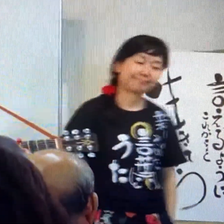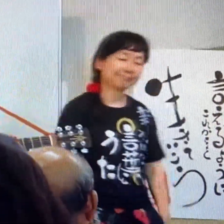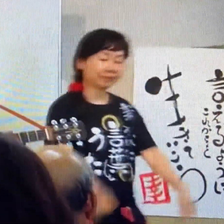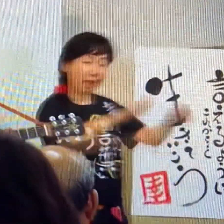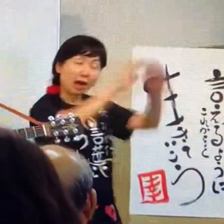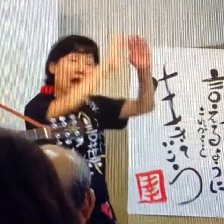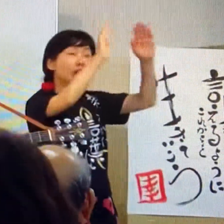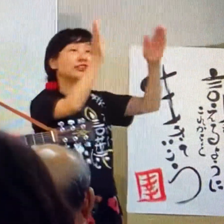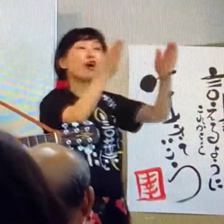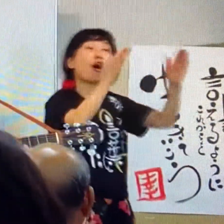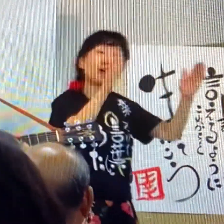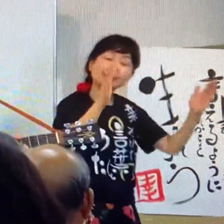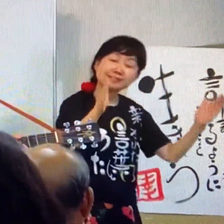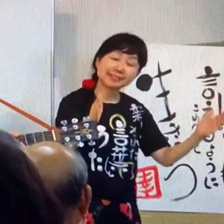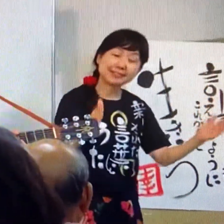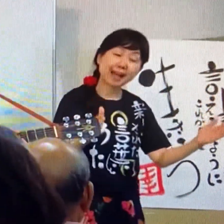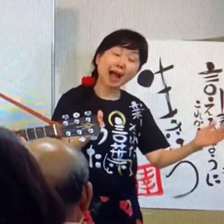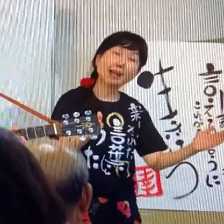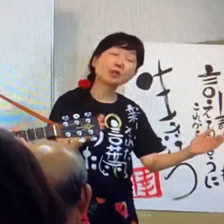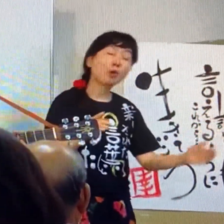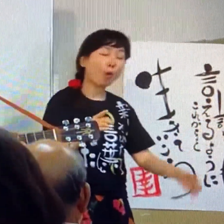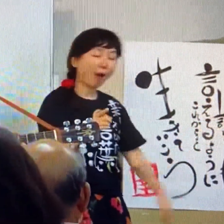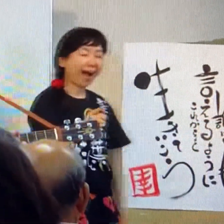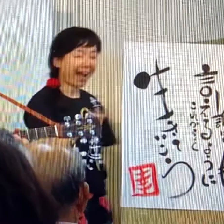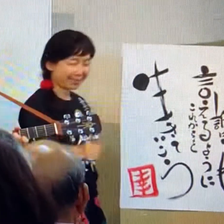存在とは